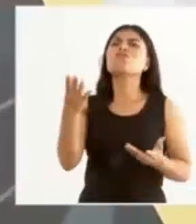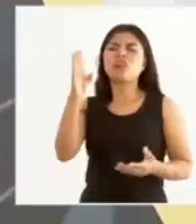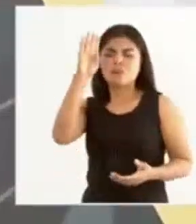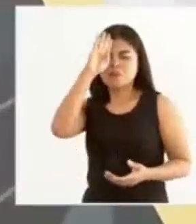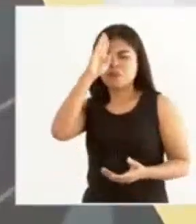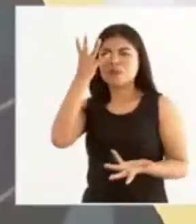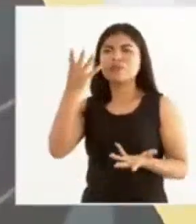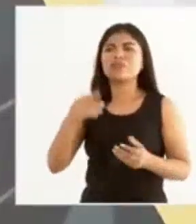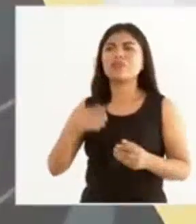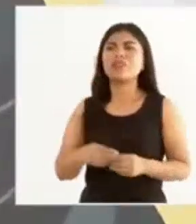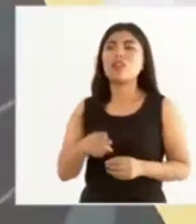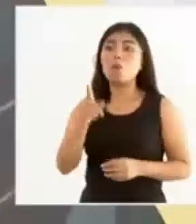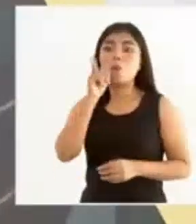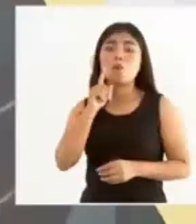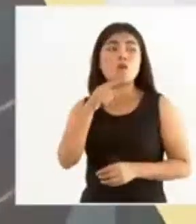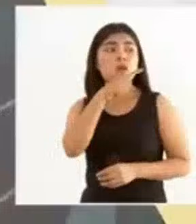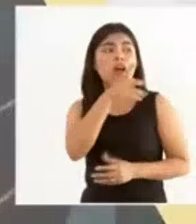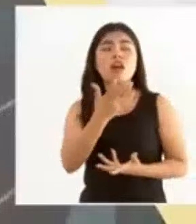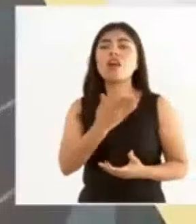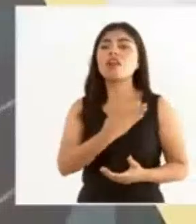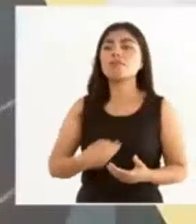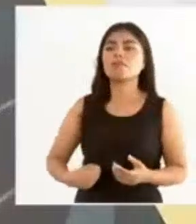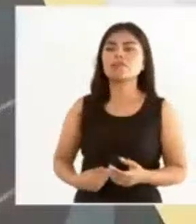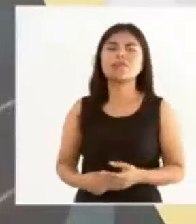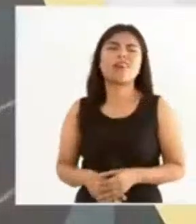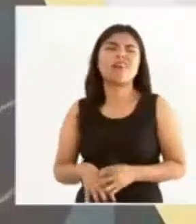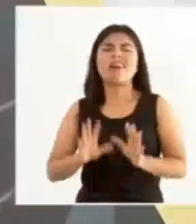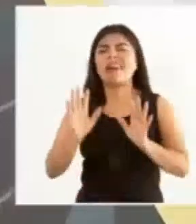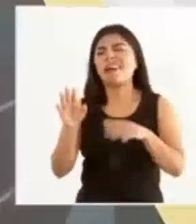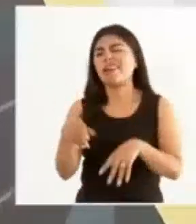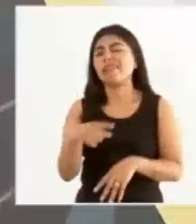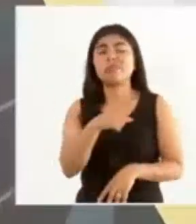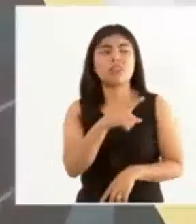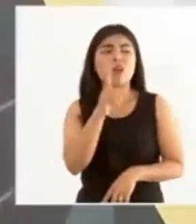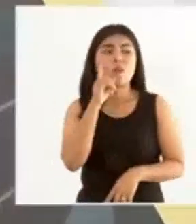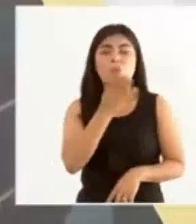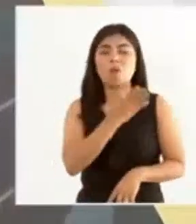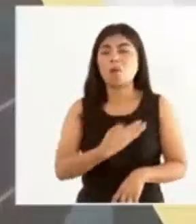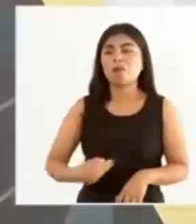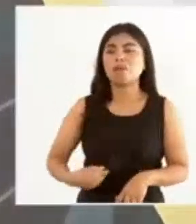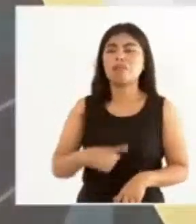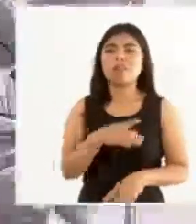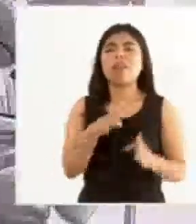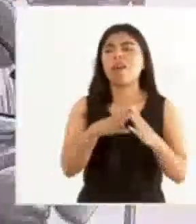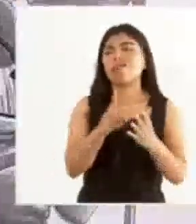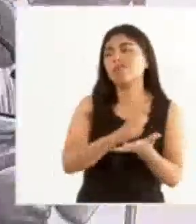pues ya llegó un ama de casa a la presidencia." Y saben qué le contesté, "Pues a mucho orgullo